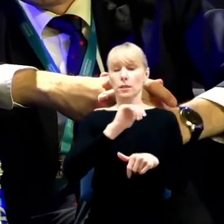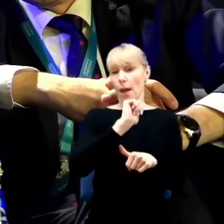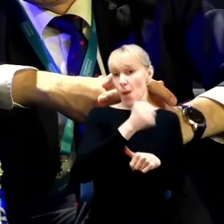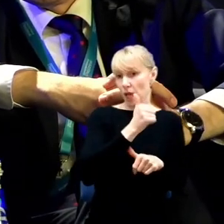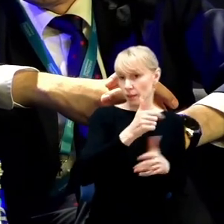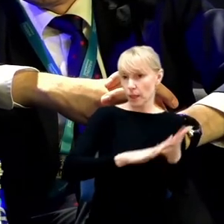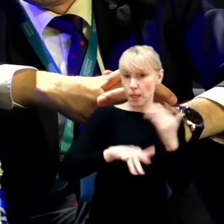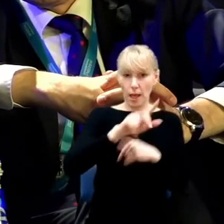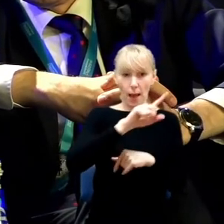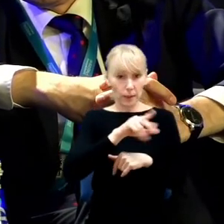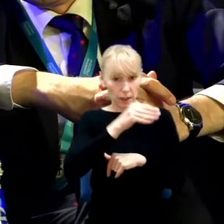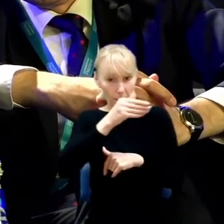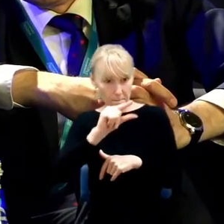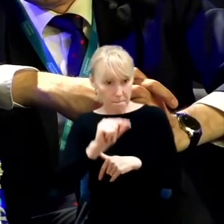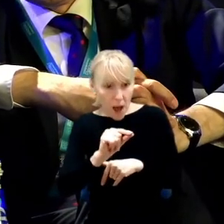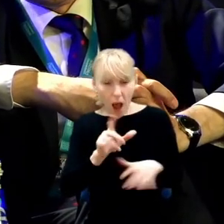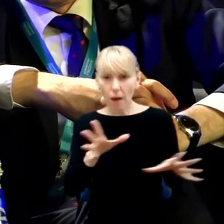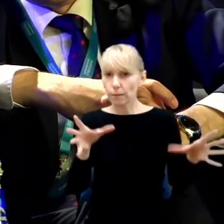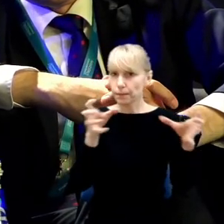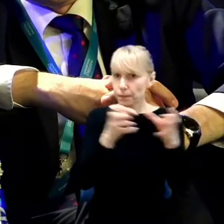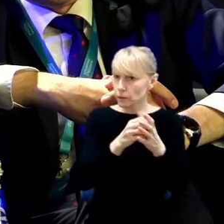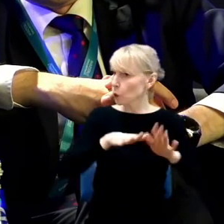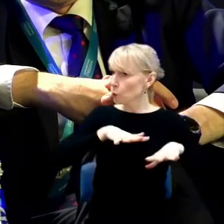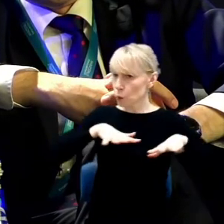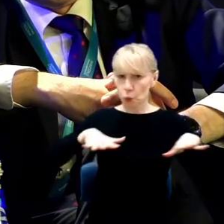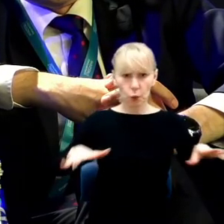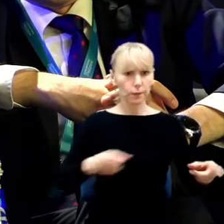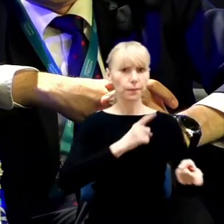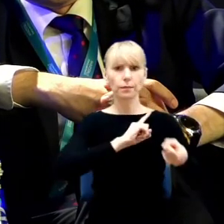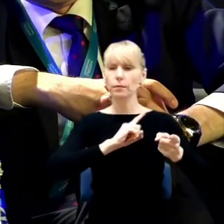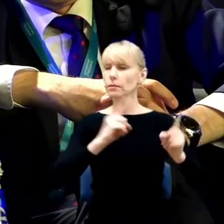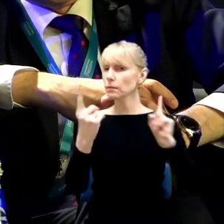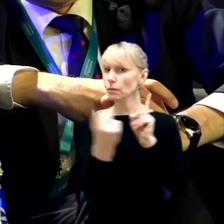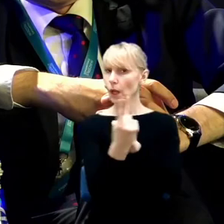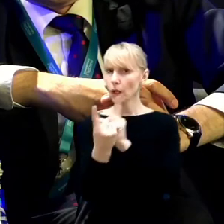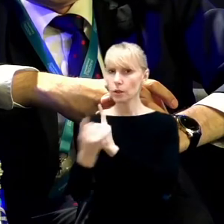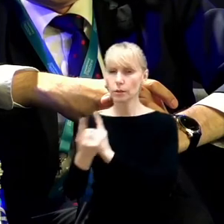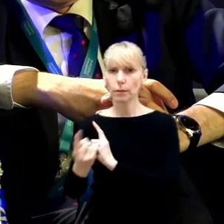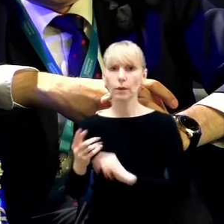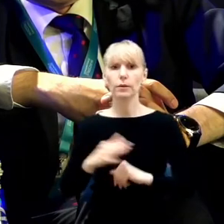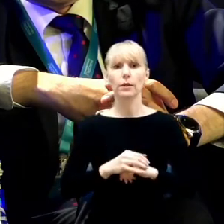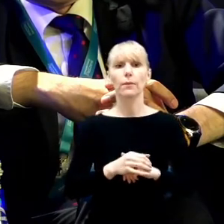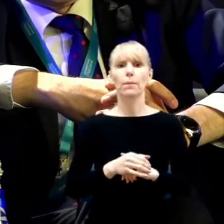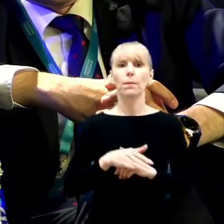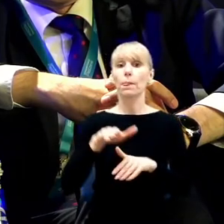naprawdę szereg spotkań i szereg ogromnego wsparcia merytorycznego.